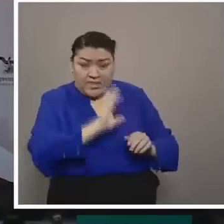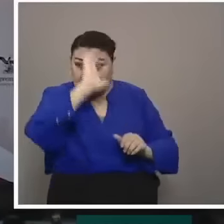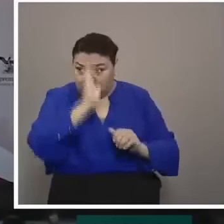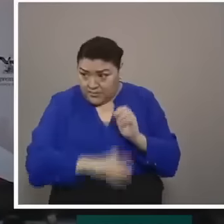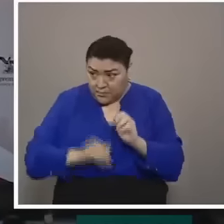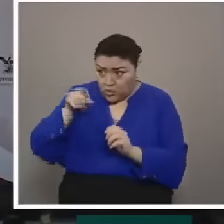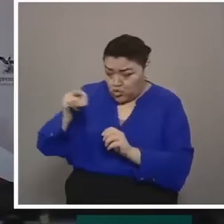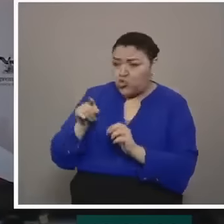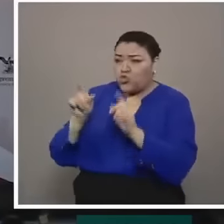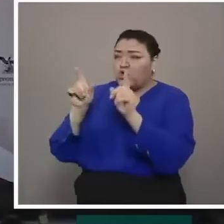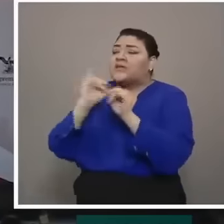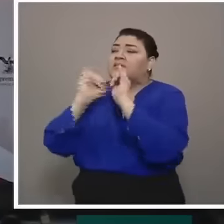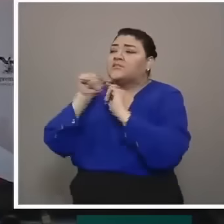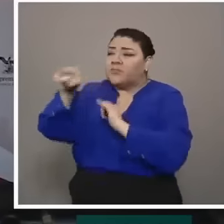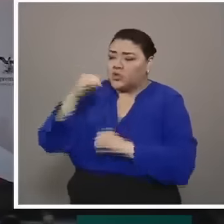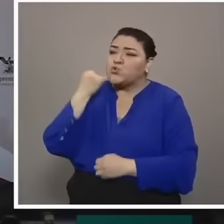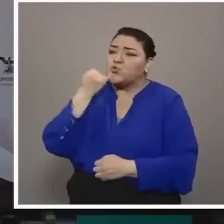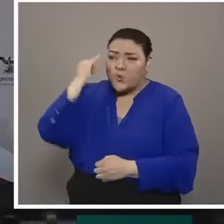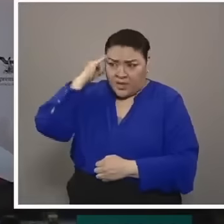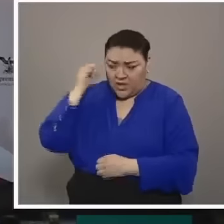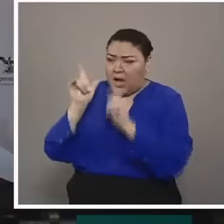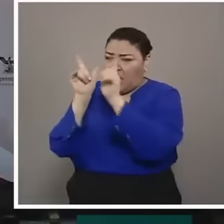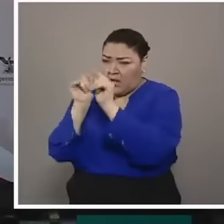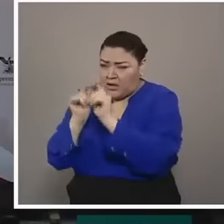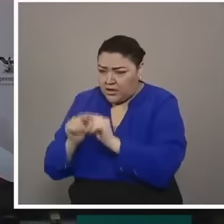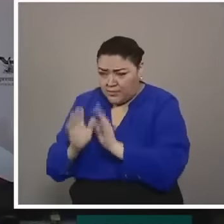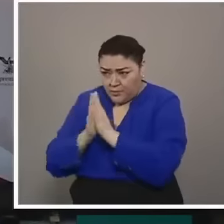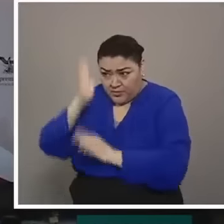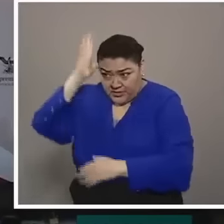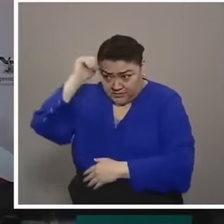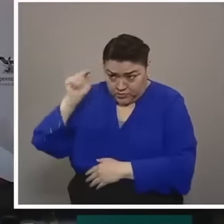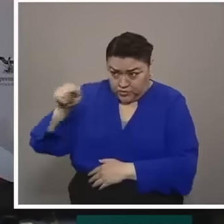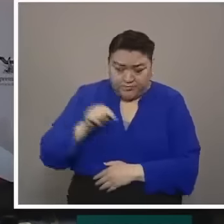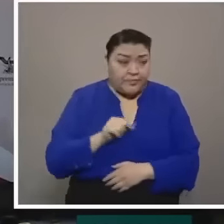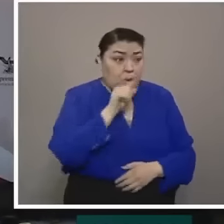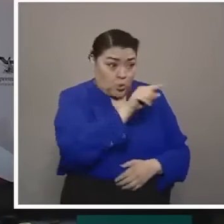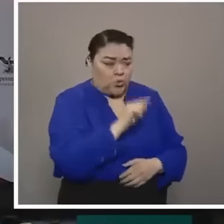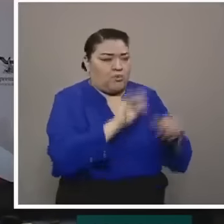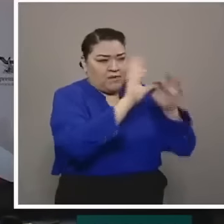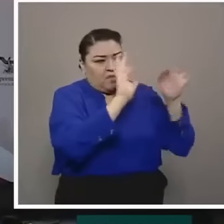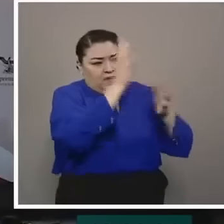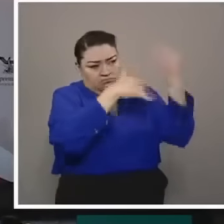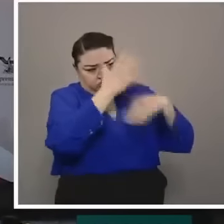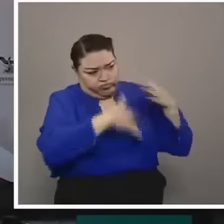hace el favor usted de exponer todo el proyecto y ahorita nuestros traductores nos ayuden a hacer la